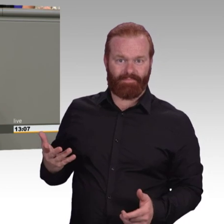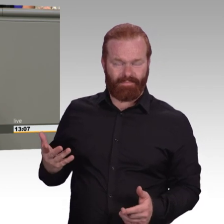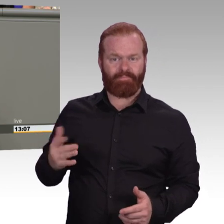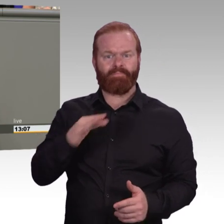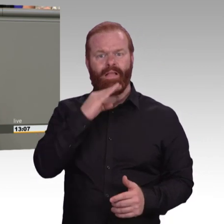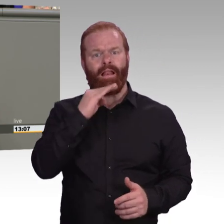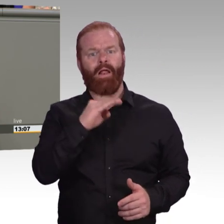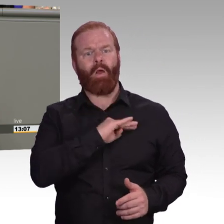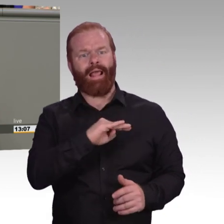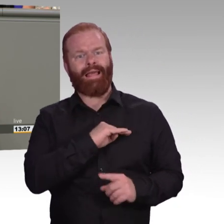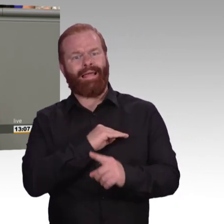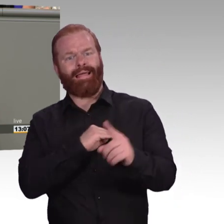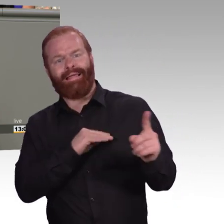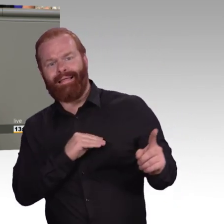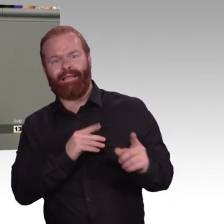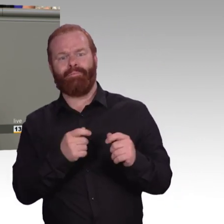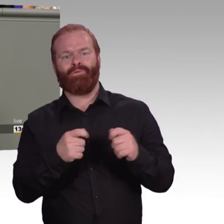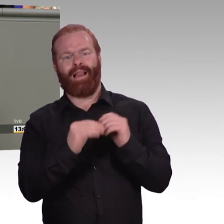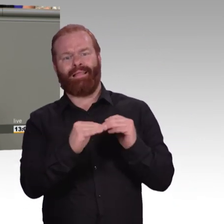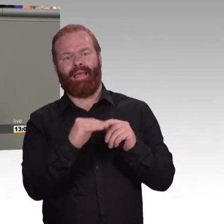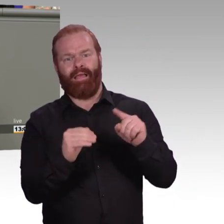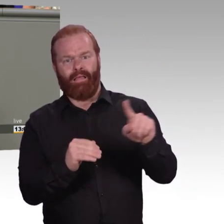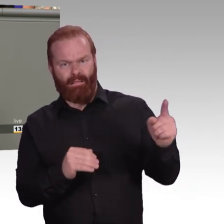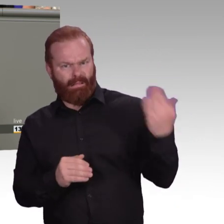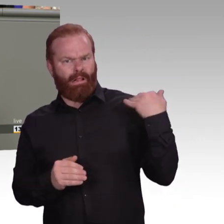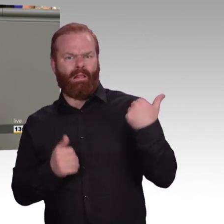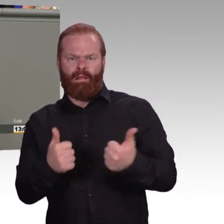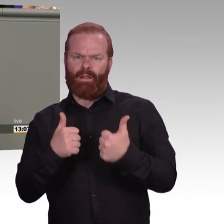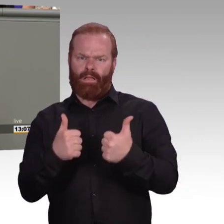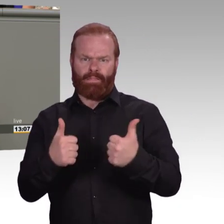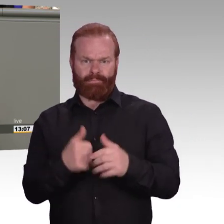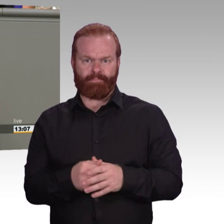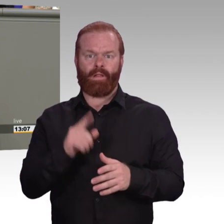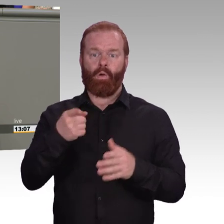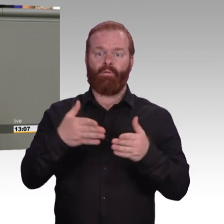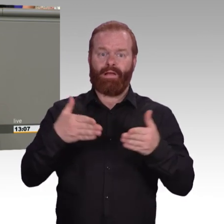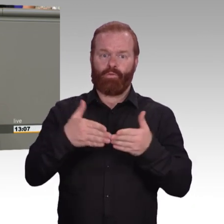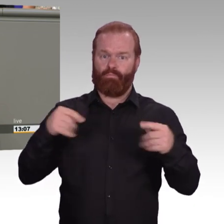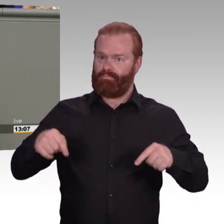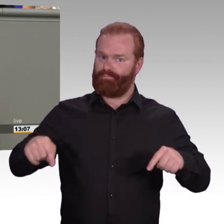die noch keinen eigenen Antrag gestellt haben. Ich hoffe, dass im Herbst zum 30. Geburtstag